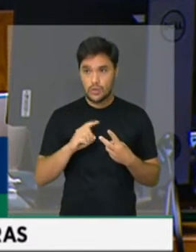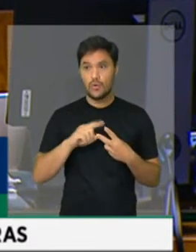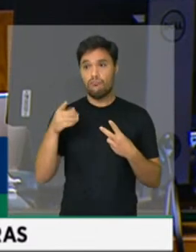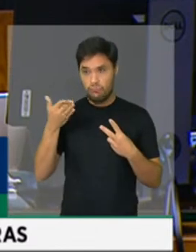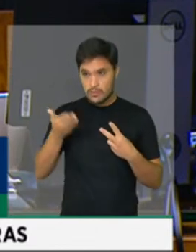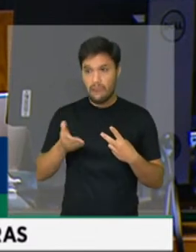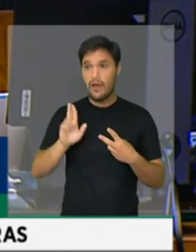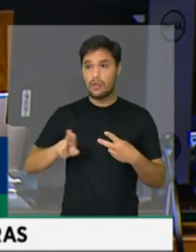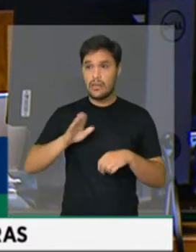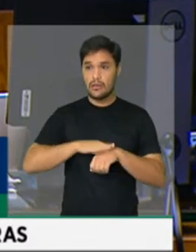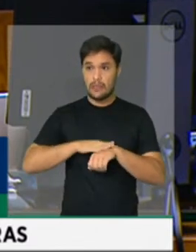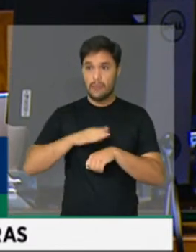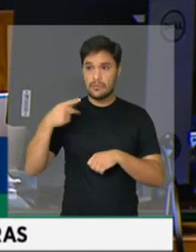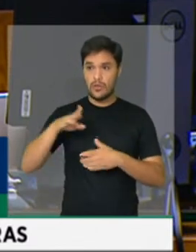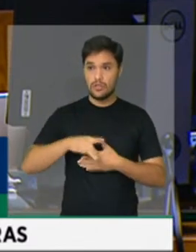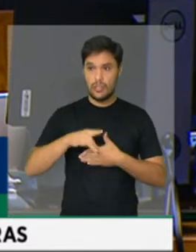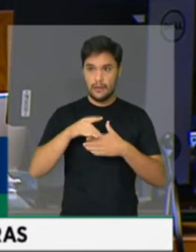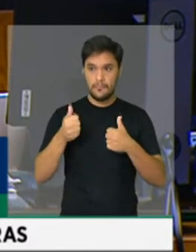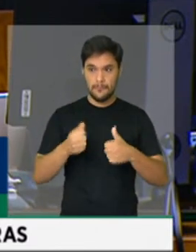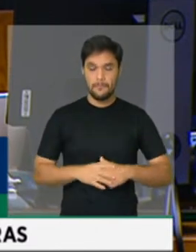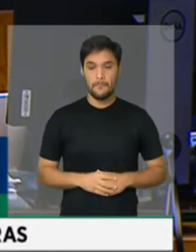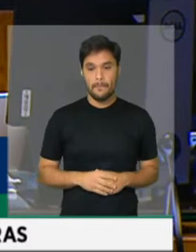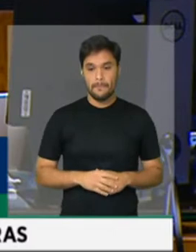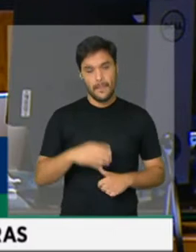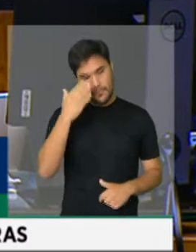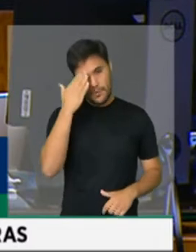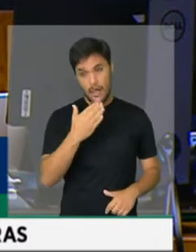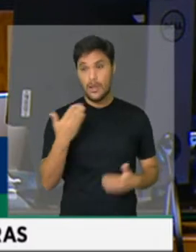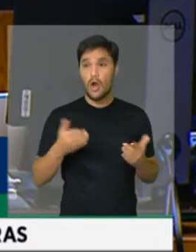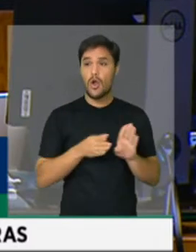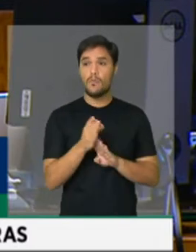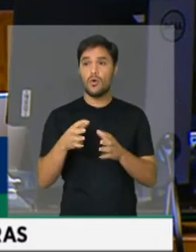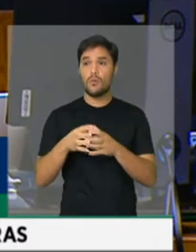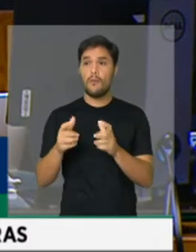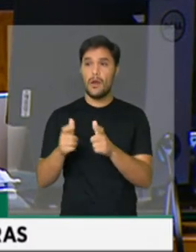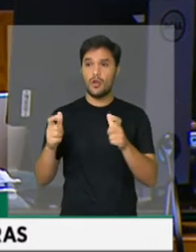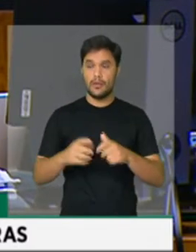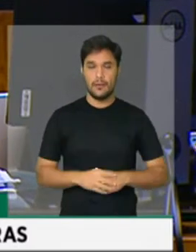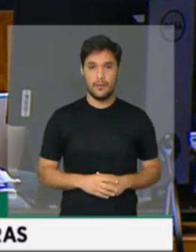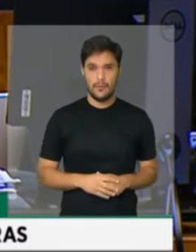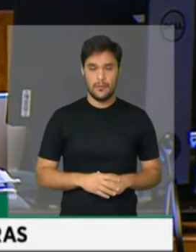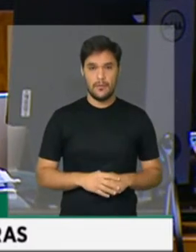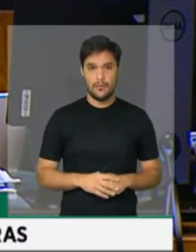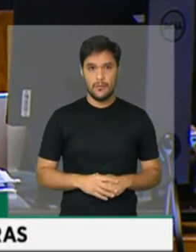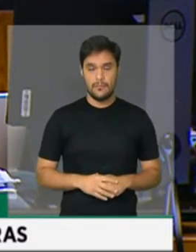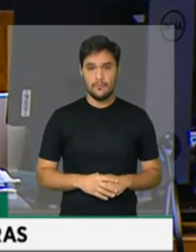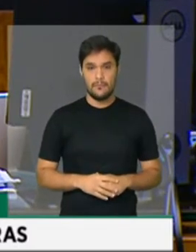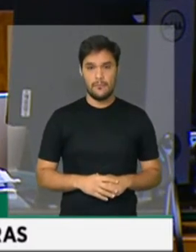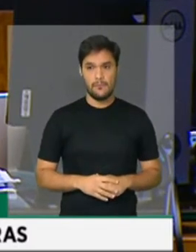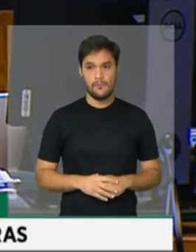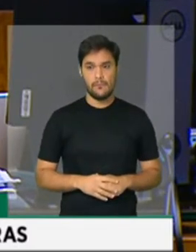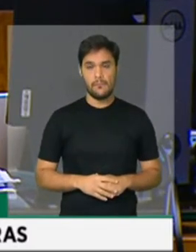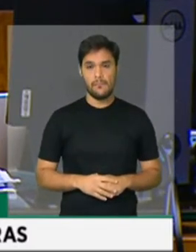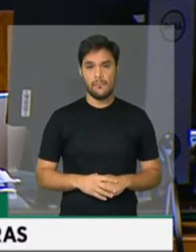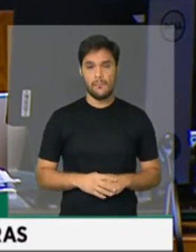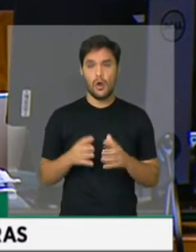[DEPUTADO]: DEPUTADA JOENIA, ESTOU SEGUINDO UMA LISTA DE PEDIDOS QUE FORAM FEITOS NO PLENÁRIO, E DEPOIS